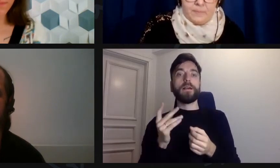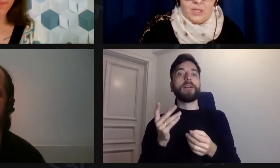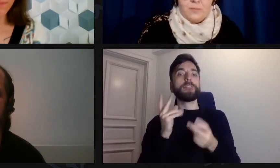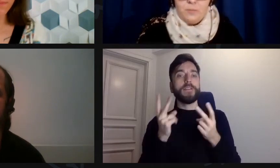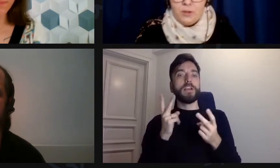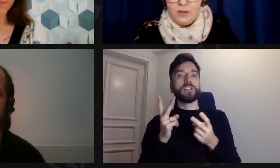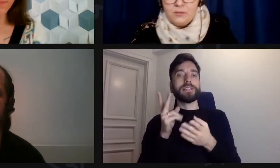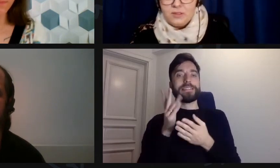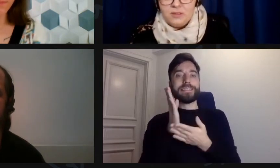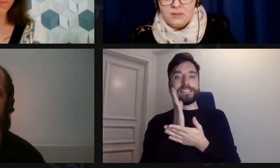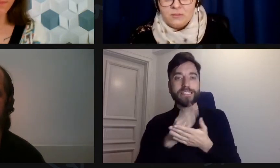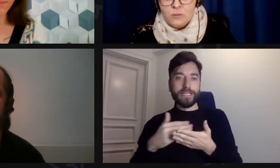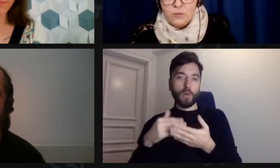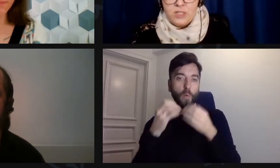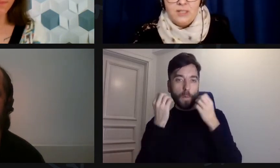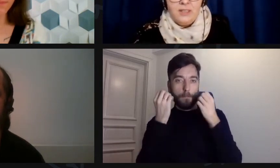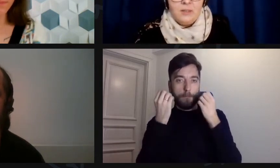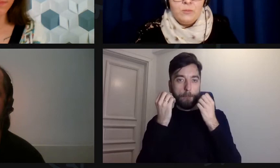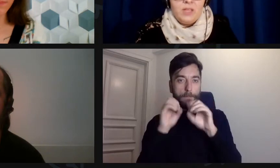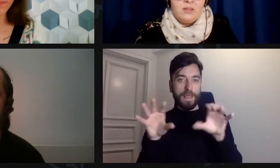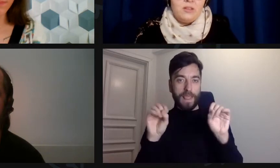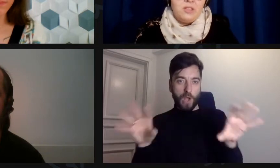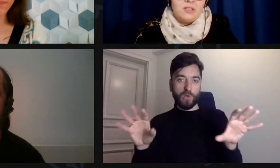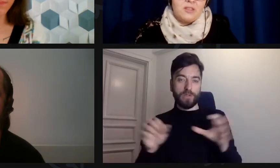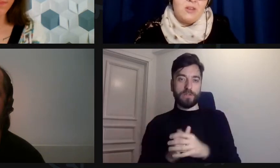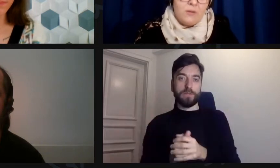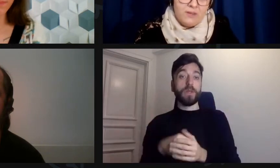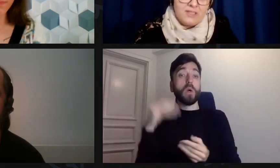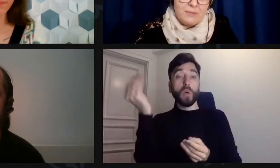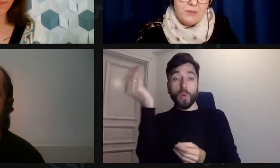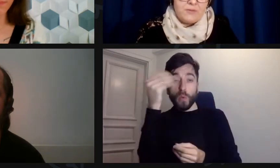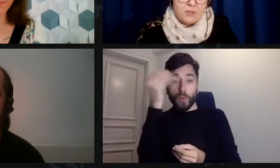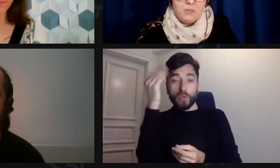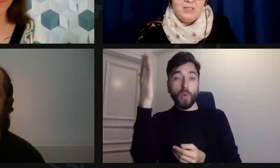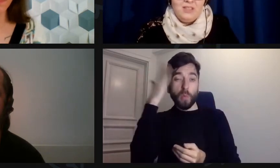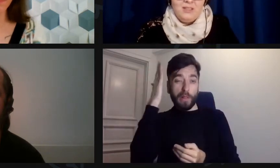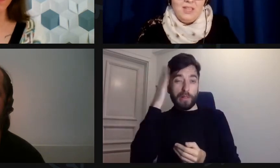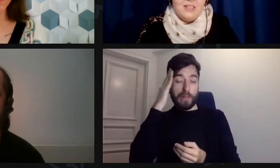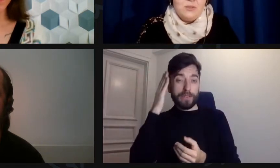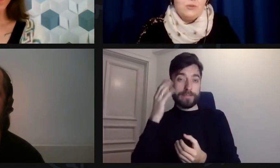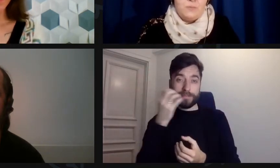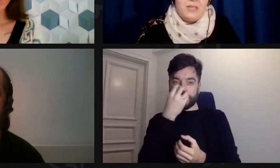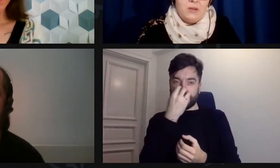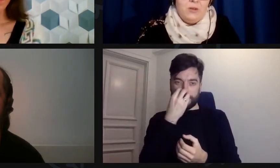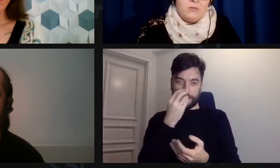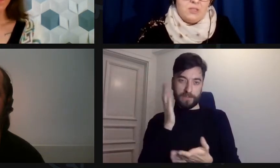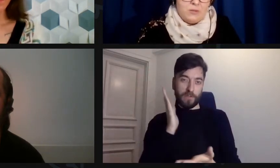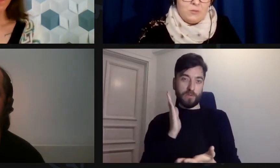Uczenie umiejętności cyrkowych nie jest już pedagogiką cyrku.